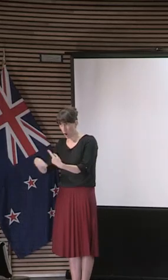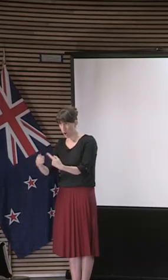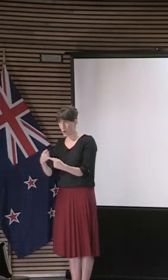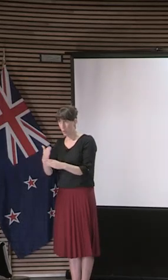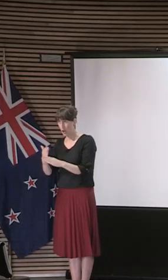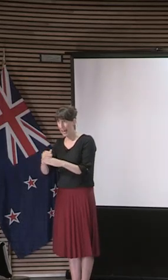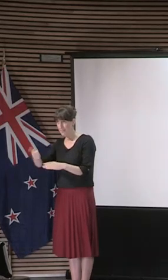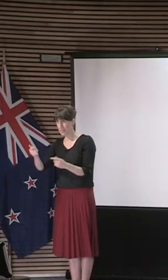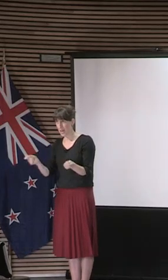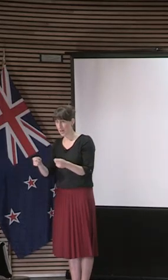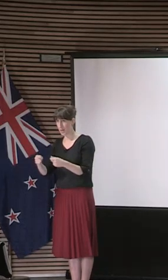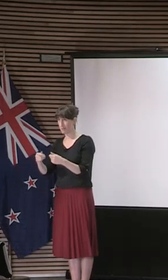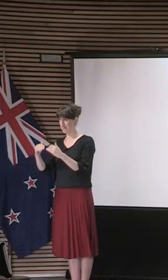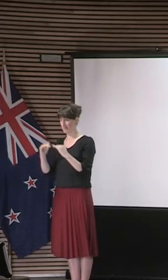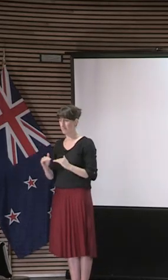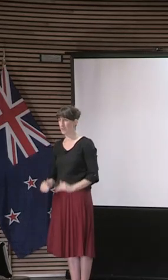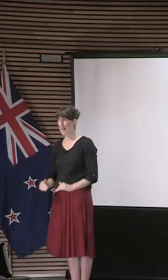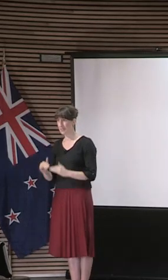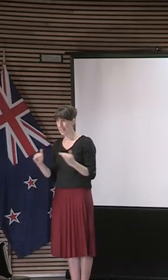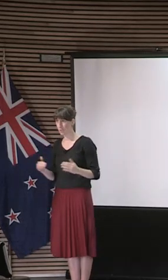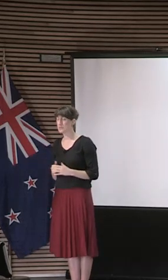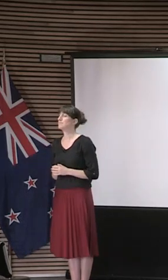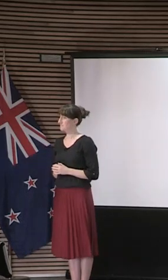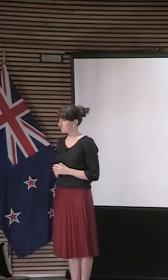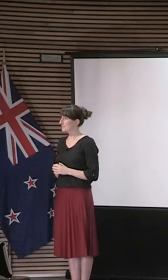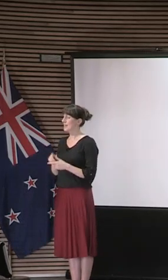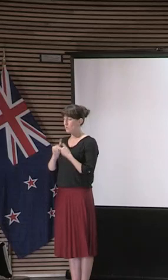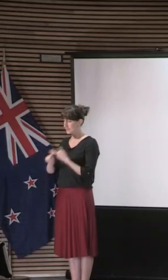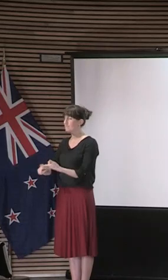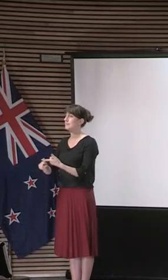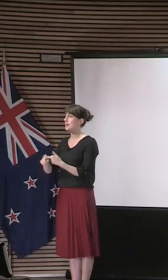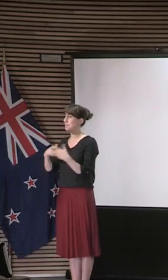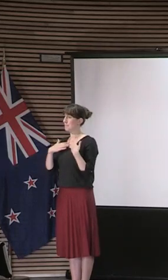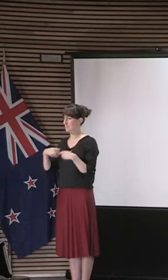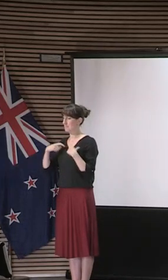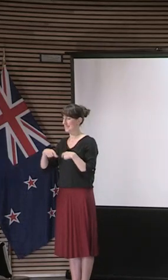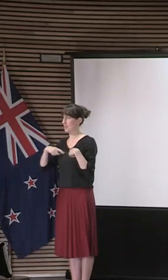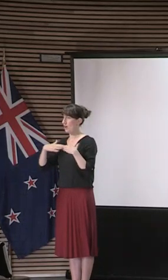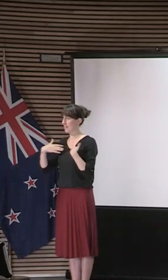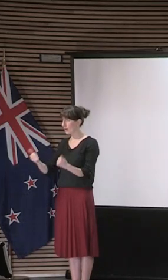tana mahi hei Minita Hauora? Ranei ka puta mai i te waaahi,